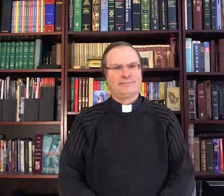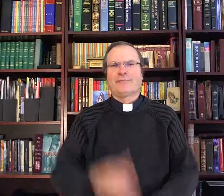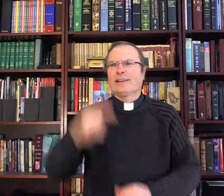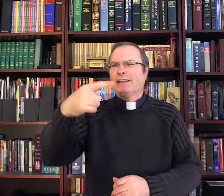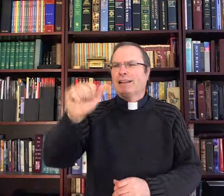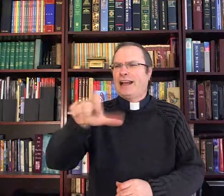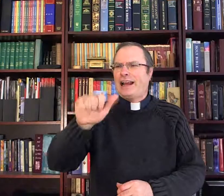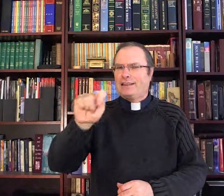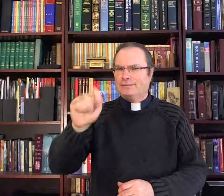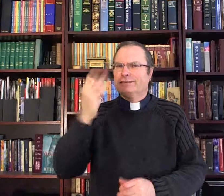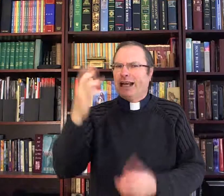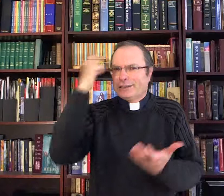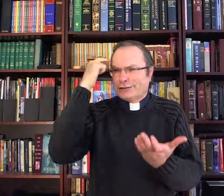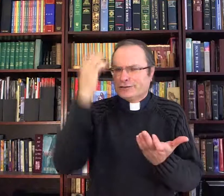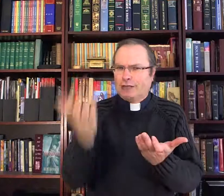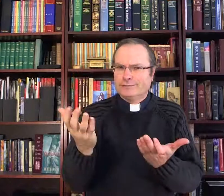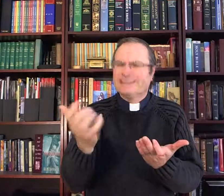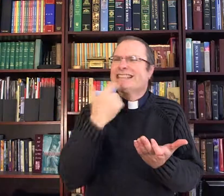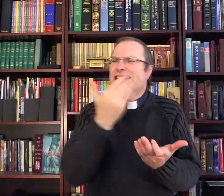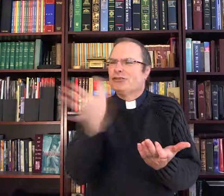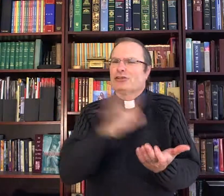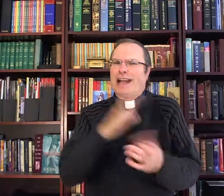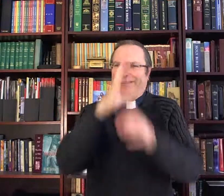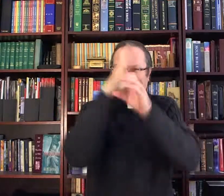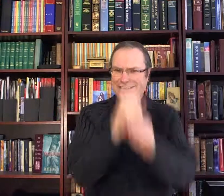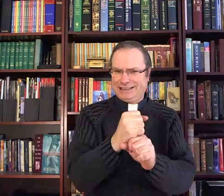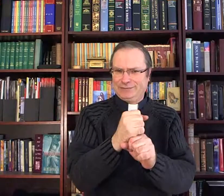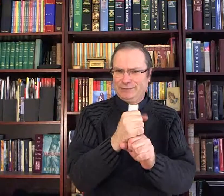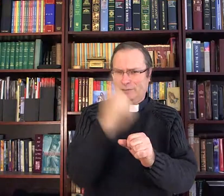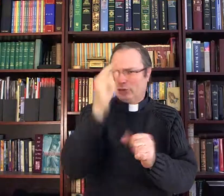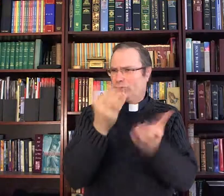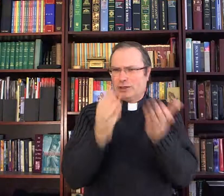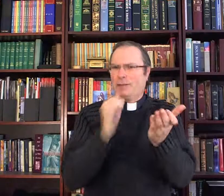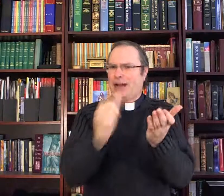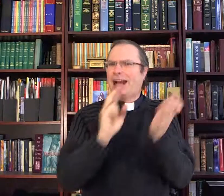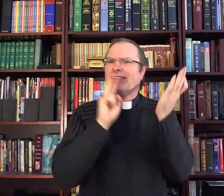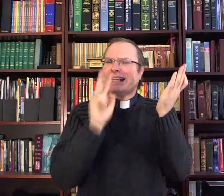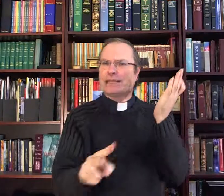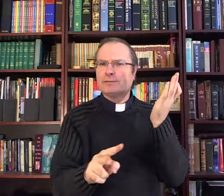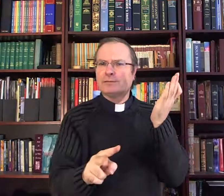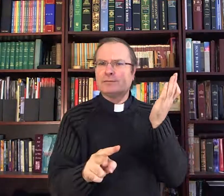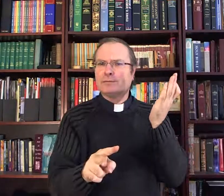Galates sans intelligence! Qui vous a fascinés pour que vous n'obéissiez plus à la vérité,